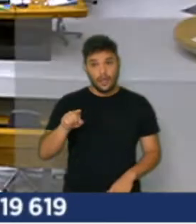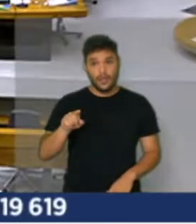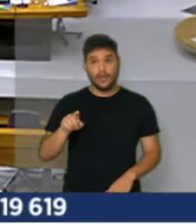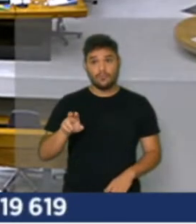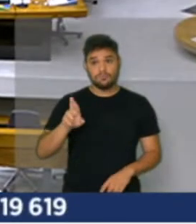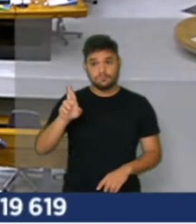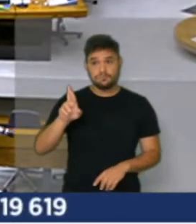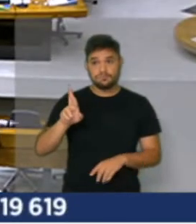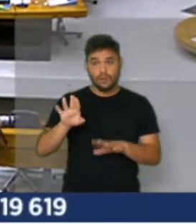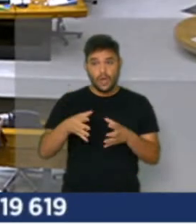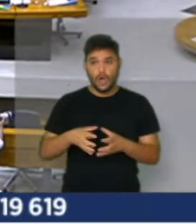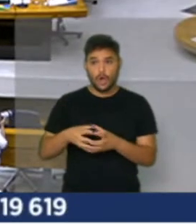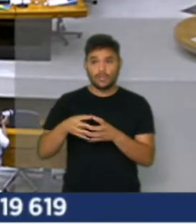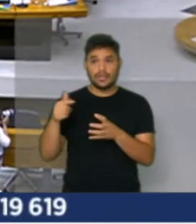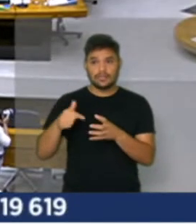MULHER. 5 MINUTOS, DEPUTADA.